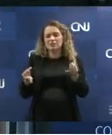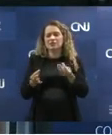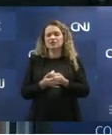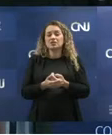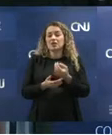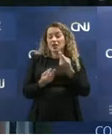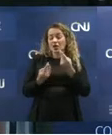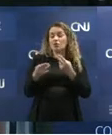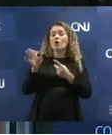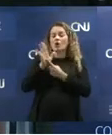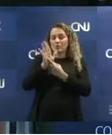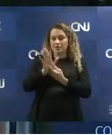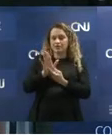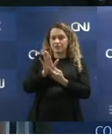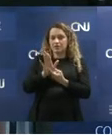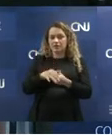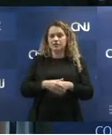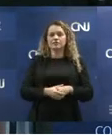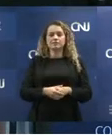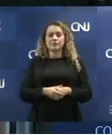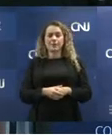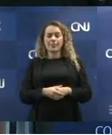A questão não parece tão simplória